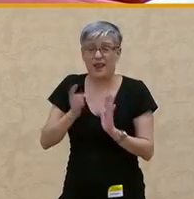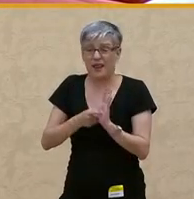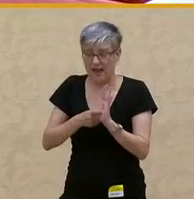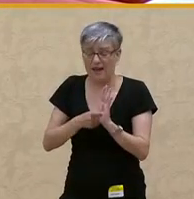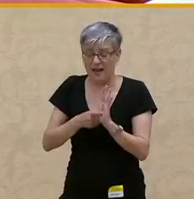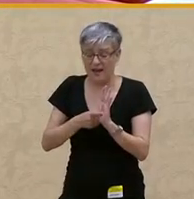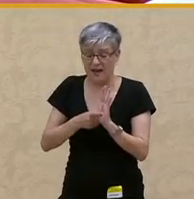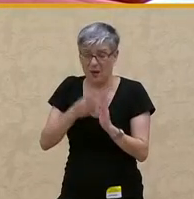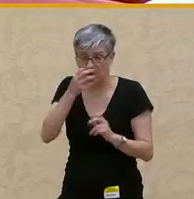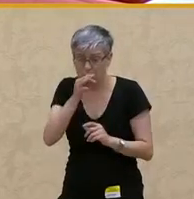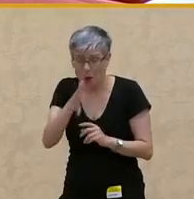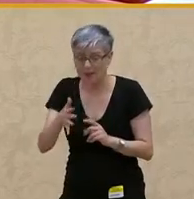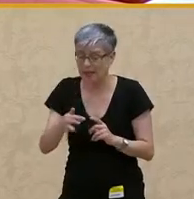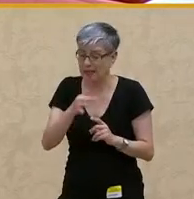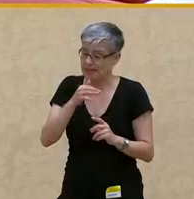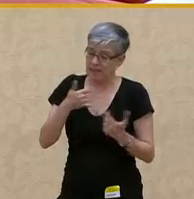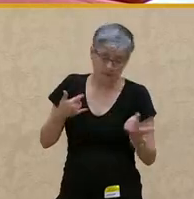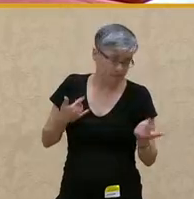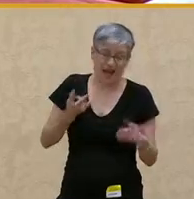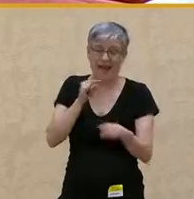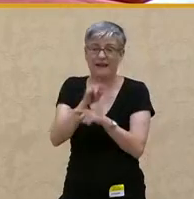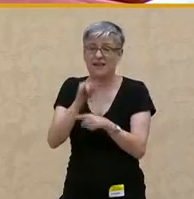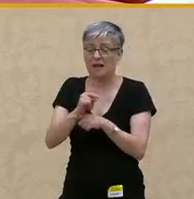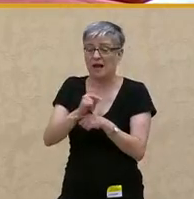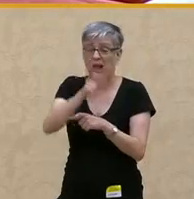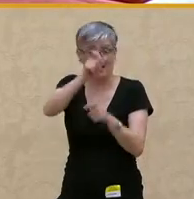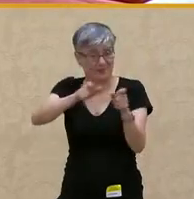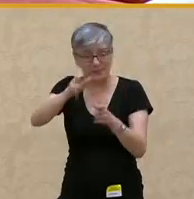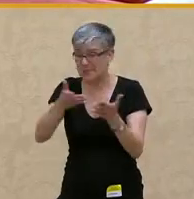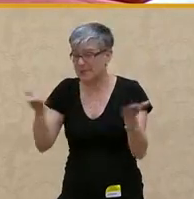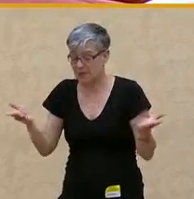y no podemos engañar a los ciudadanos. Cuando decimos que vamos a estar con ellos tenemos